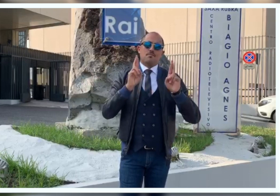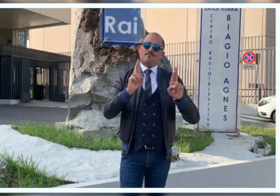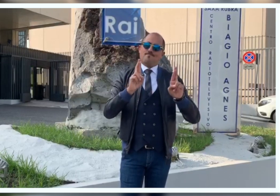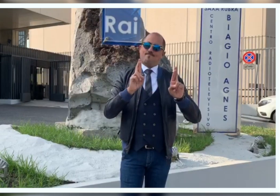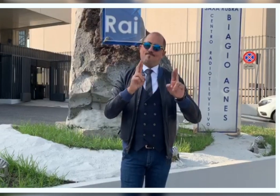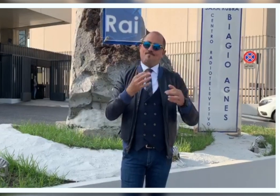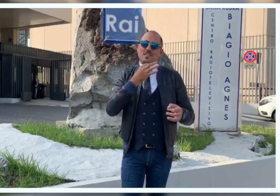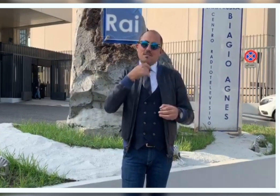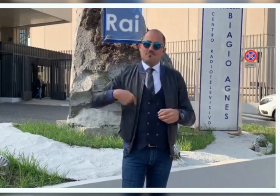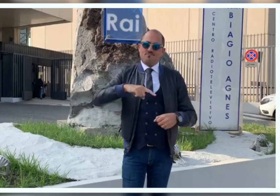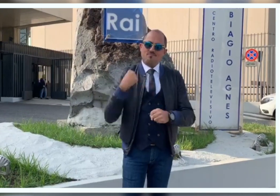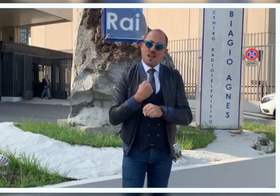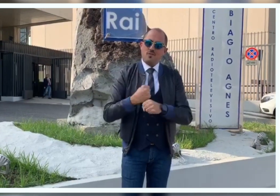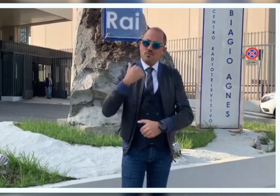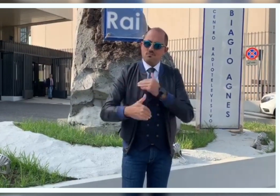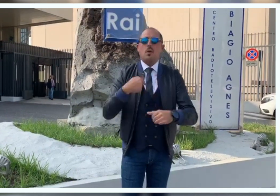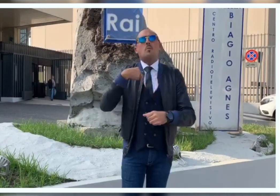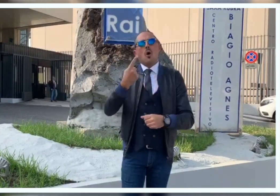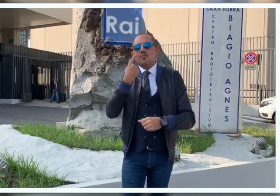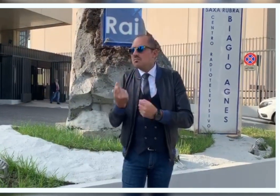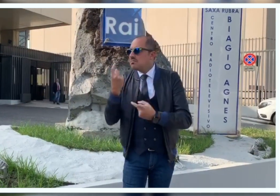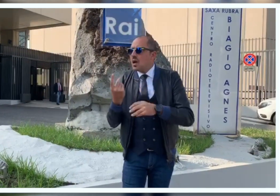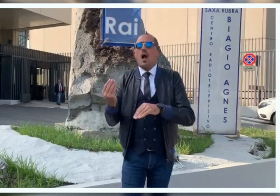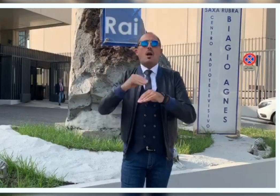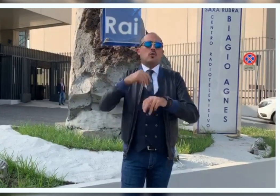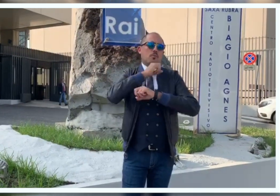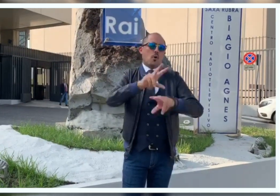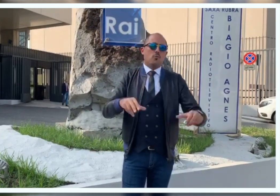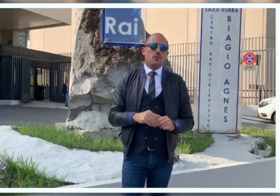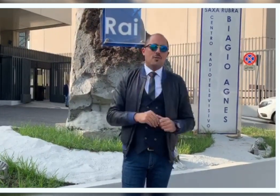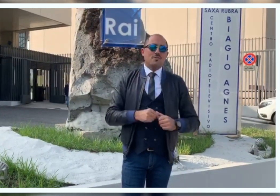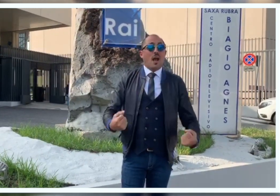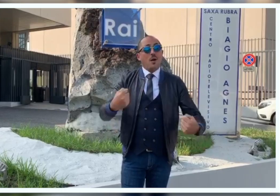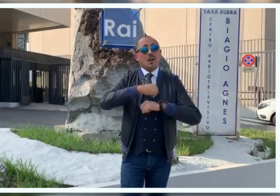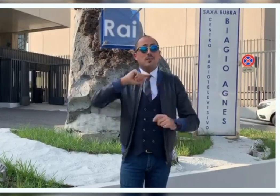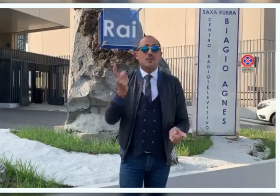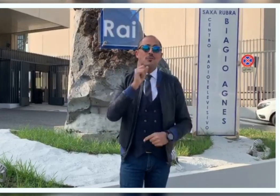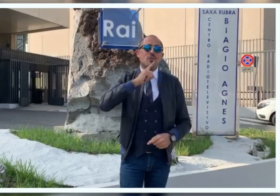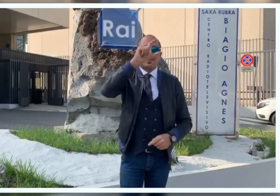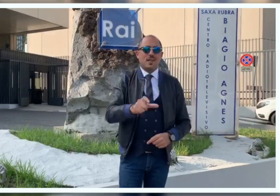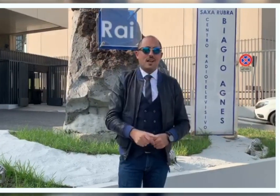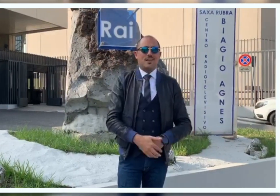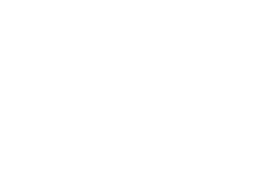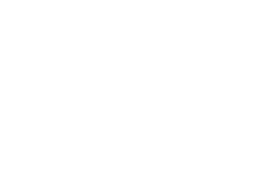Spero che i lavori vadano avanti al meglio e avrò cura di aggiornarvi su qualsiasi novità. Un abbraccio a tutti i sordi italiani.